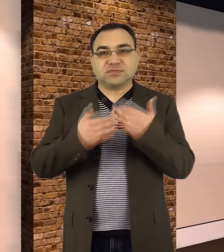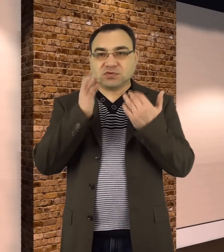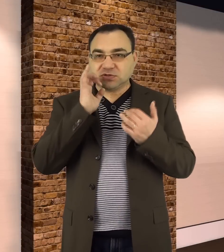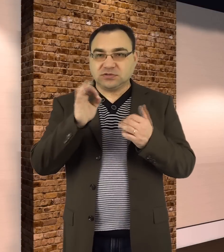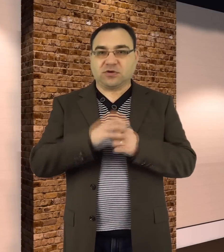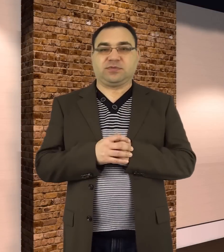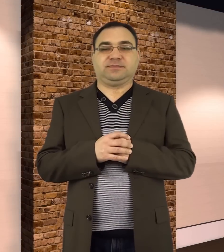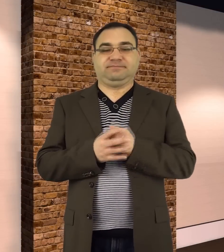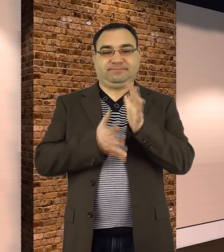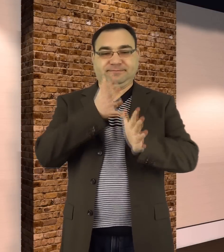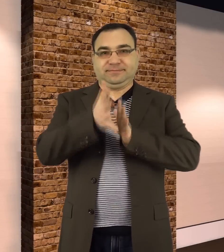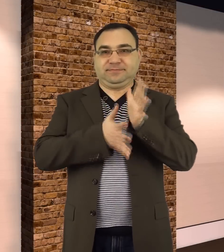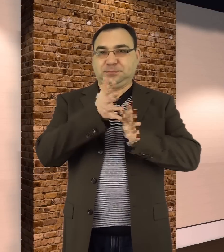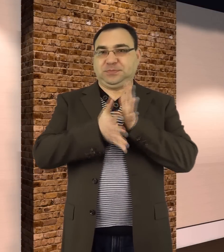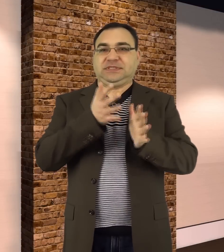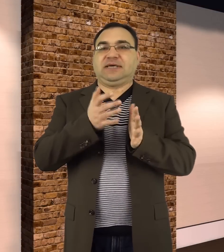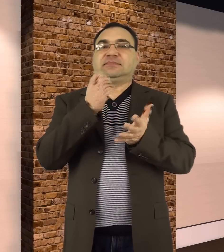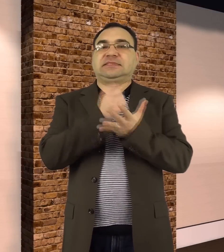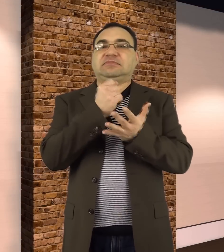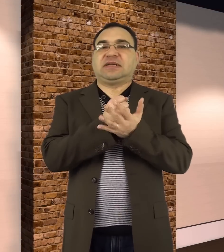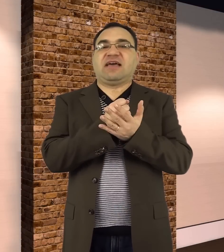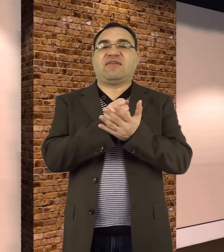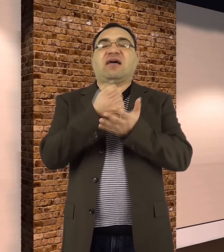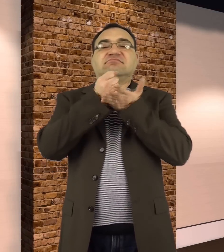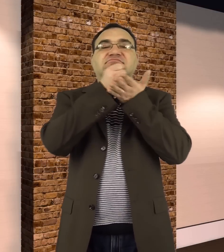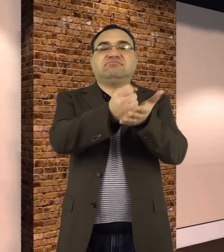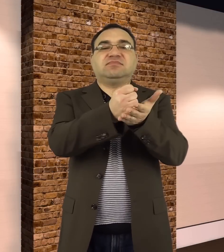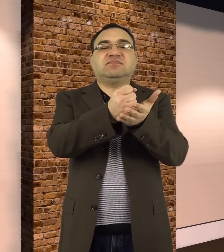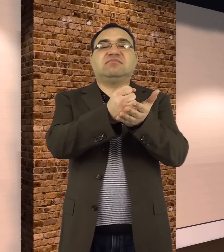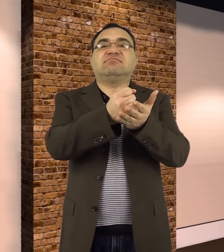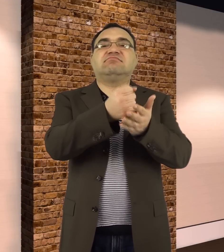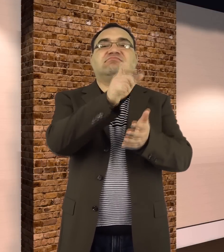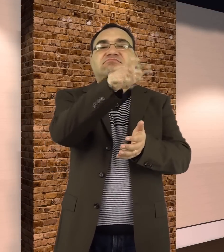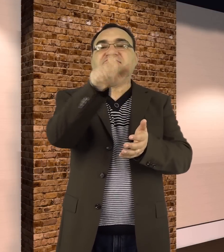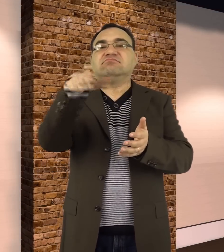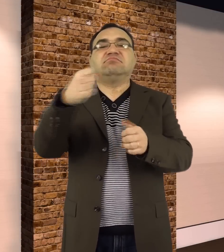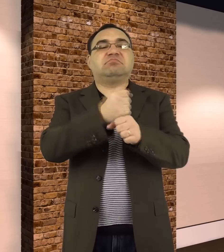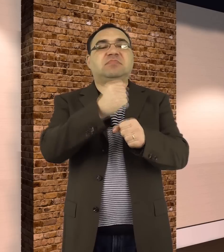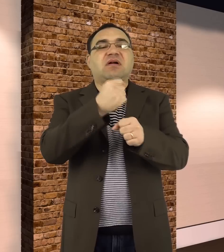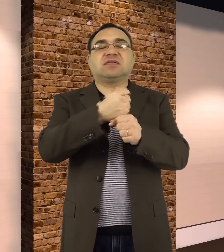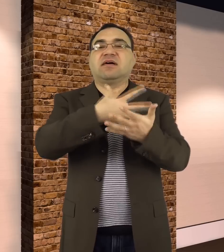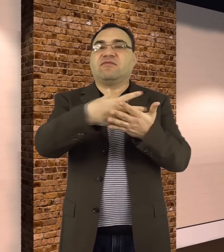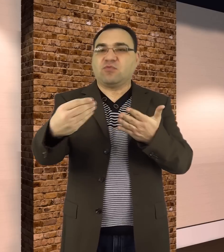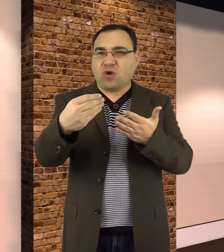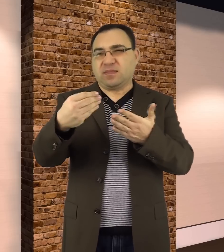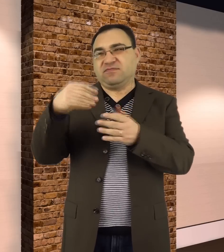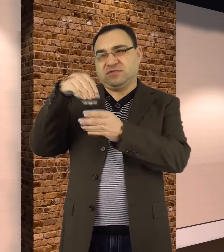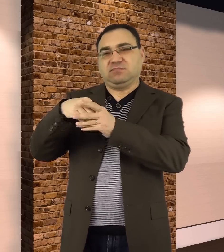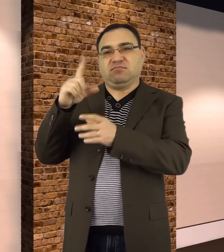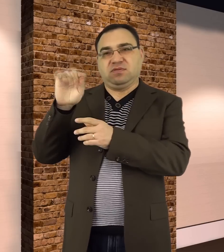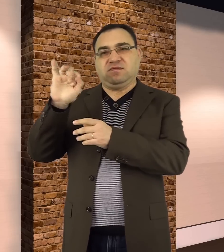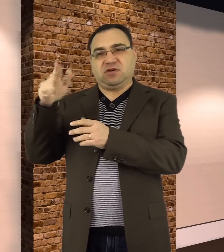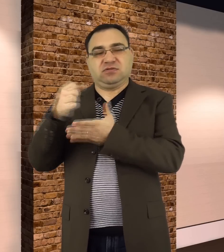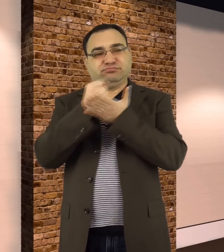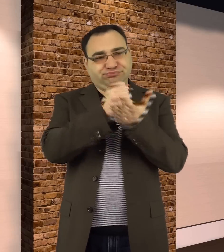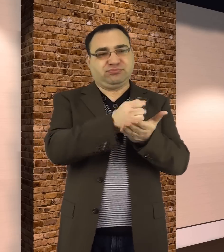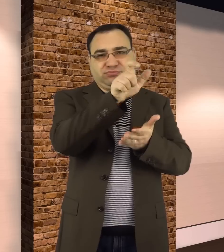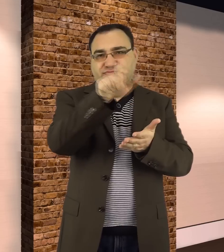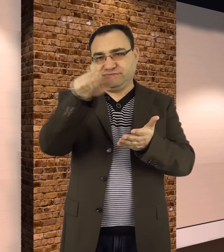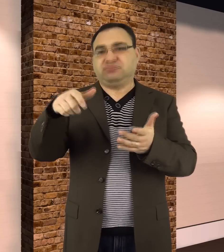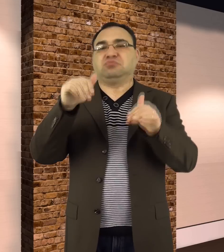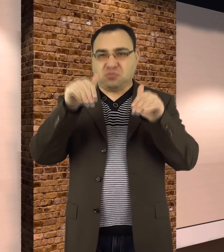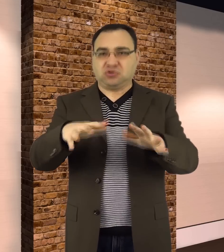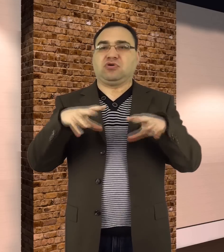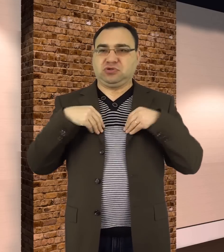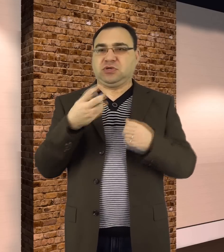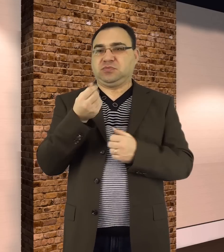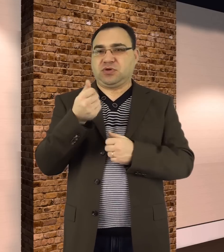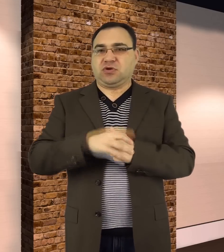Dzień dobry dzisiaj będę tłumaczył sprawę dofinansowania do wynagrodzenia niepełnosprawnego pracownika z środków PFRON.